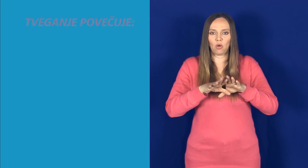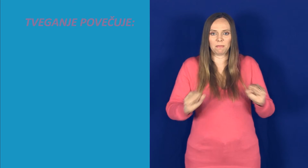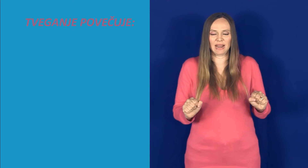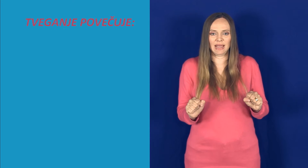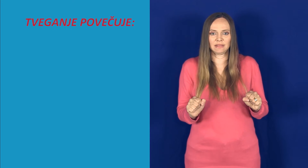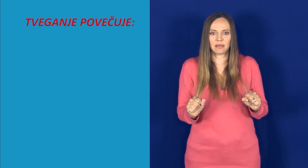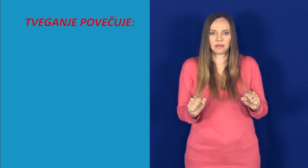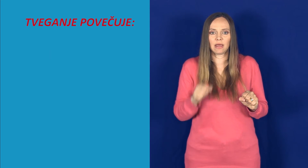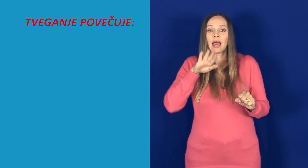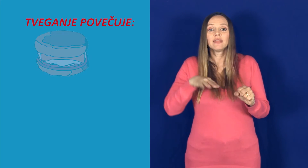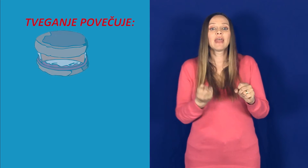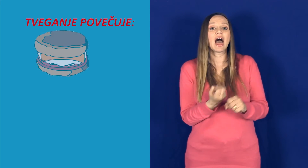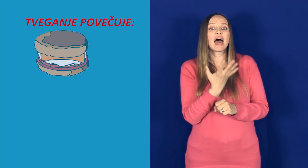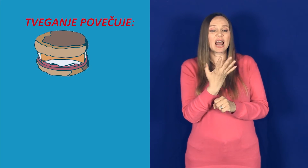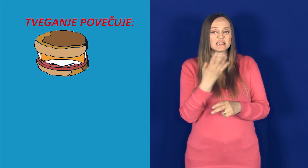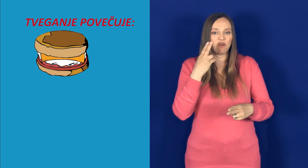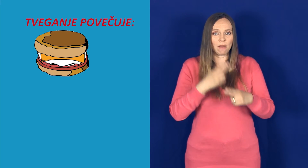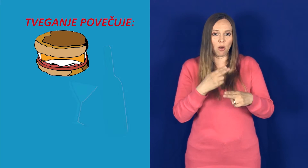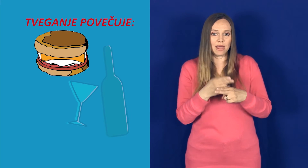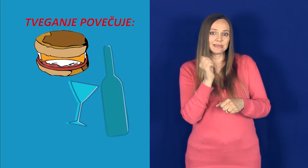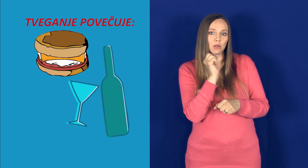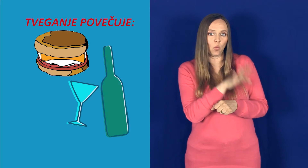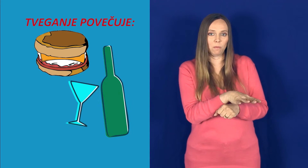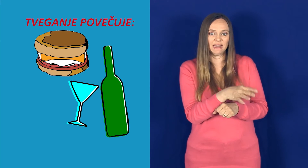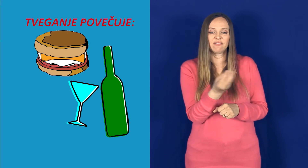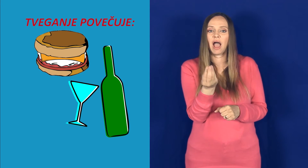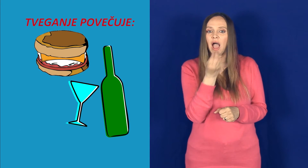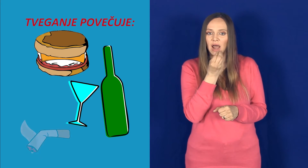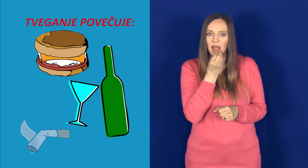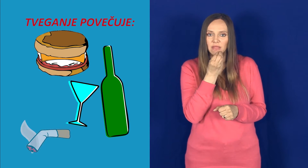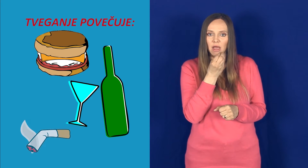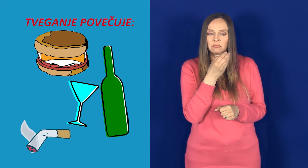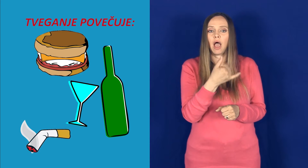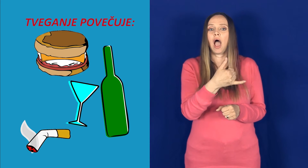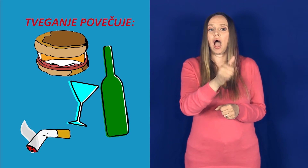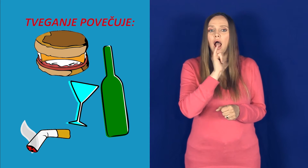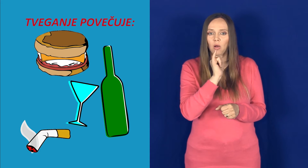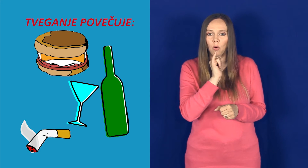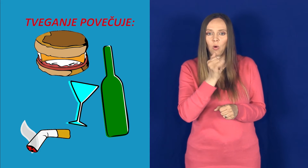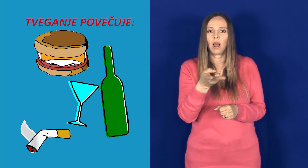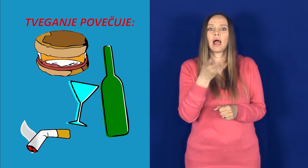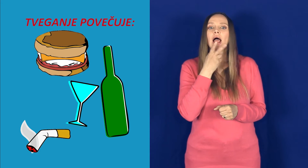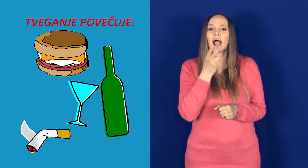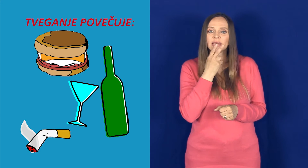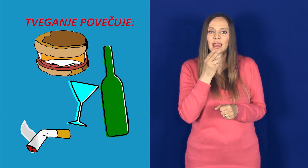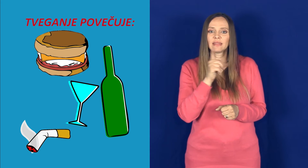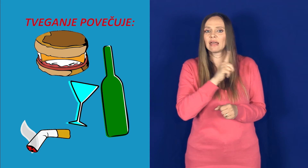Na razvoj bolezni vpliva hrana, alkohol, kajenje, nezdravo življenje.